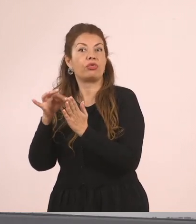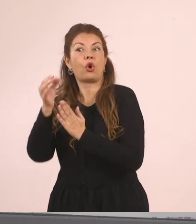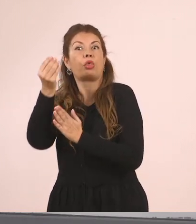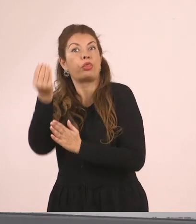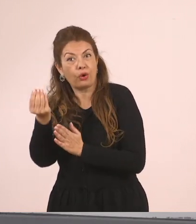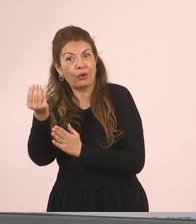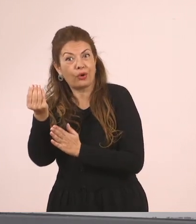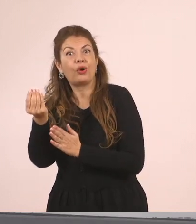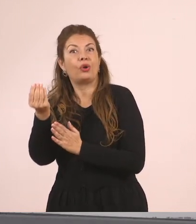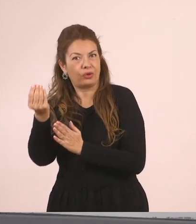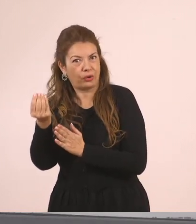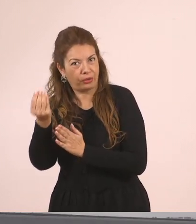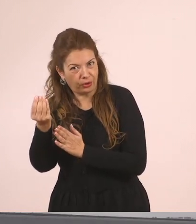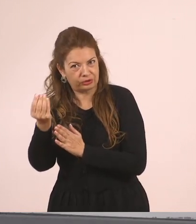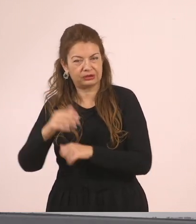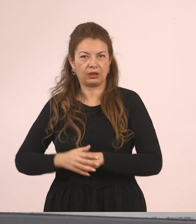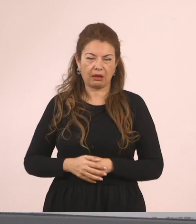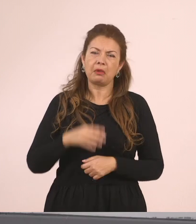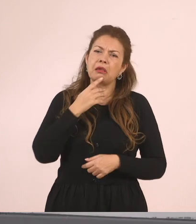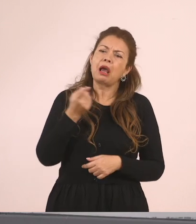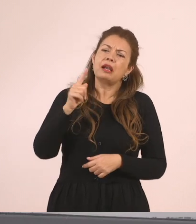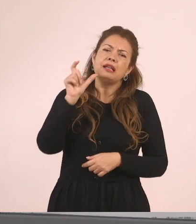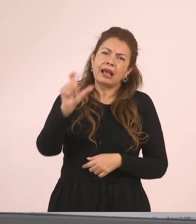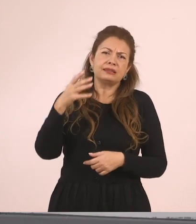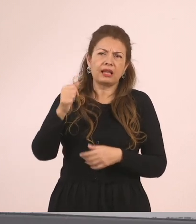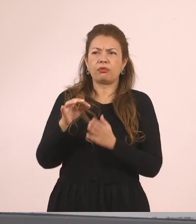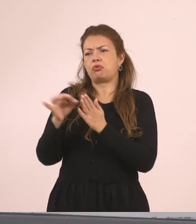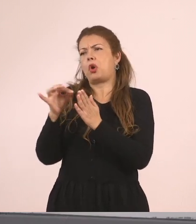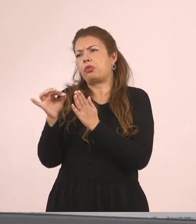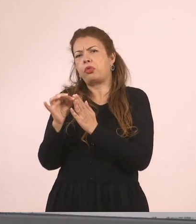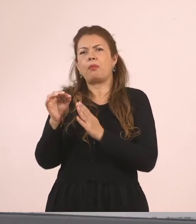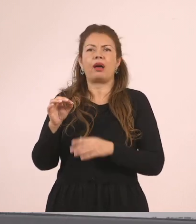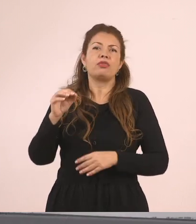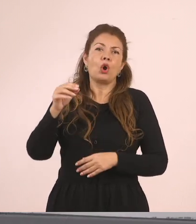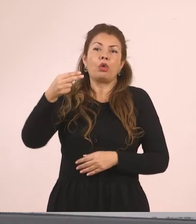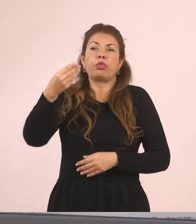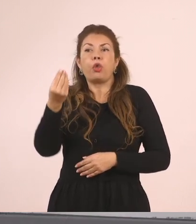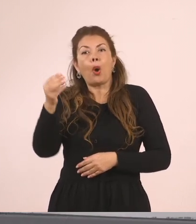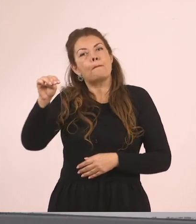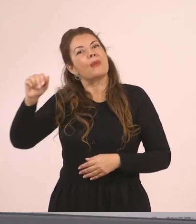Θα μπορούσα κιόλας, αν πω το διόρθωμα, το διόρθωμα των ασκήσεων, πάλι ω θέλει.